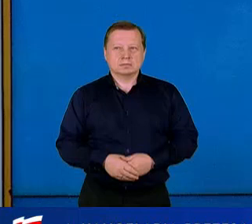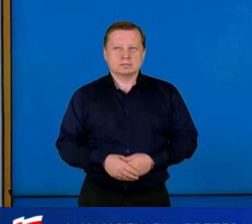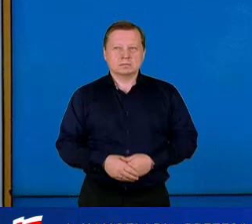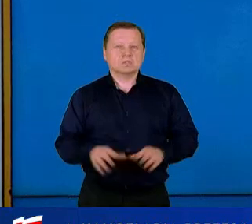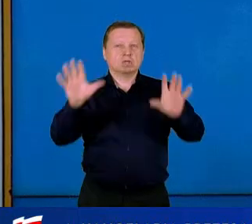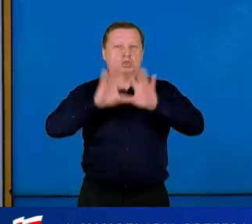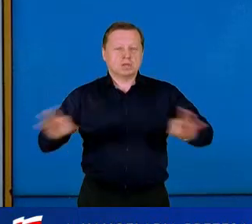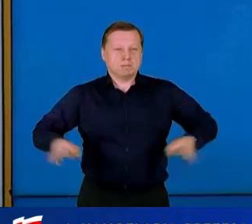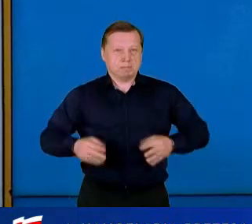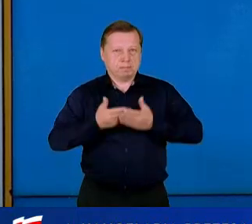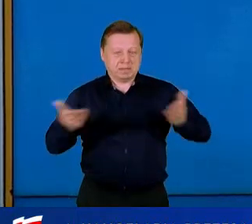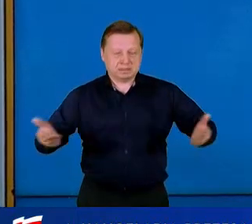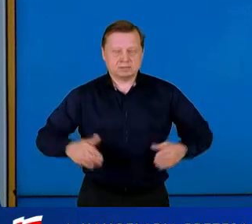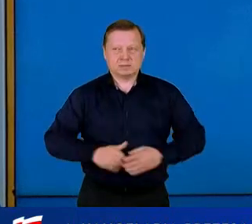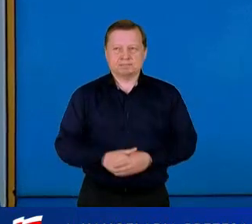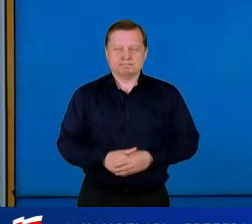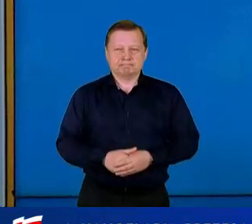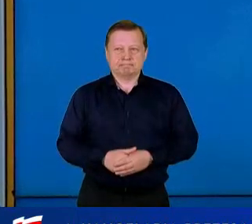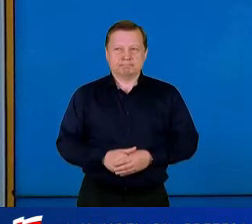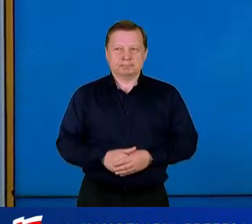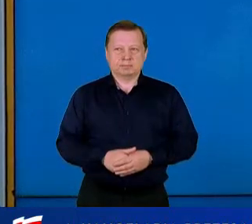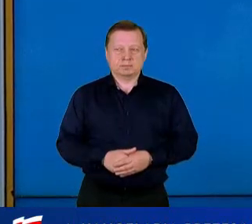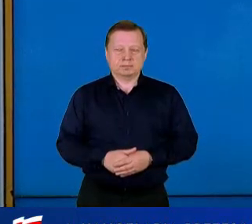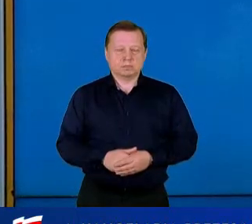Szanowni państwo, drodzy rodacy.